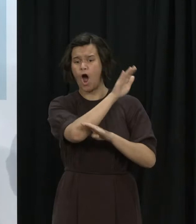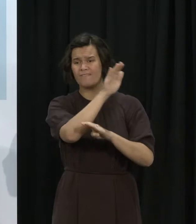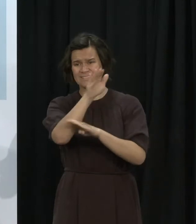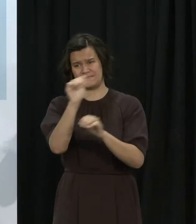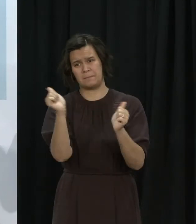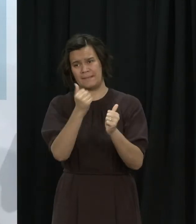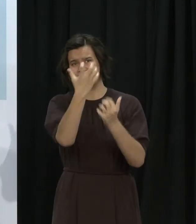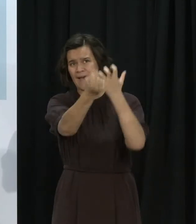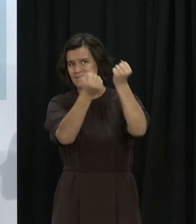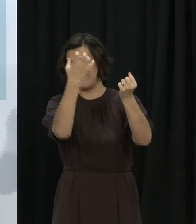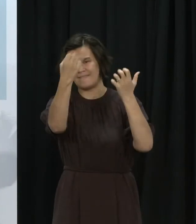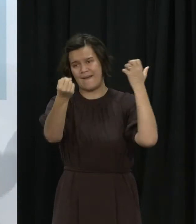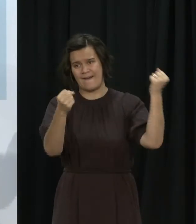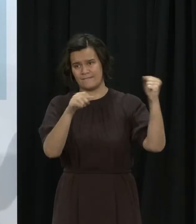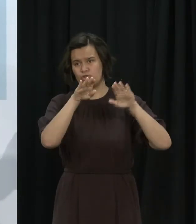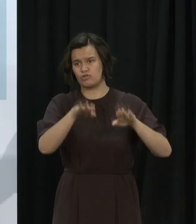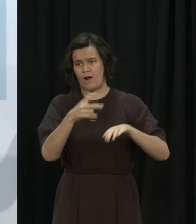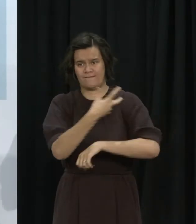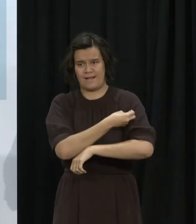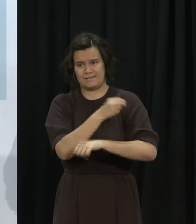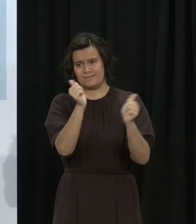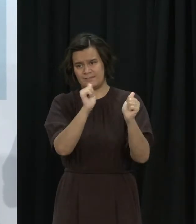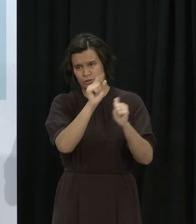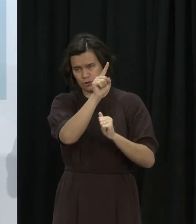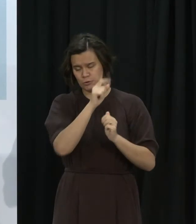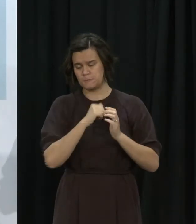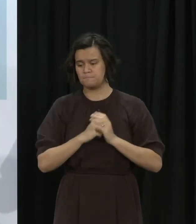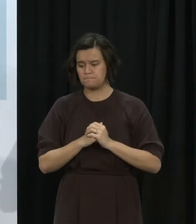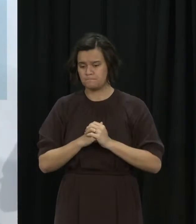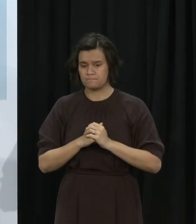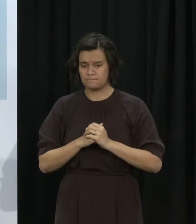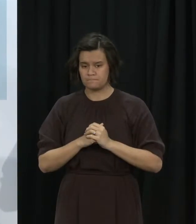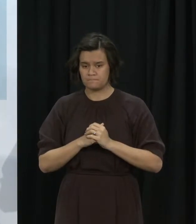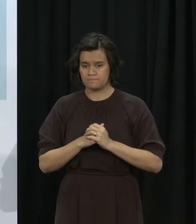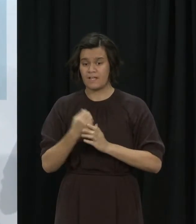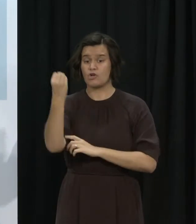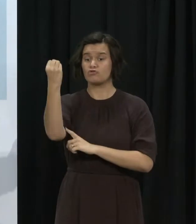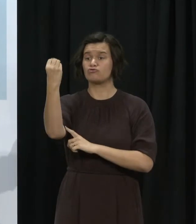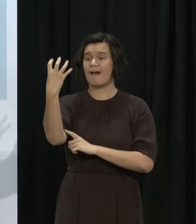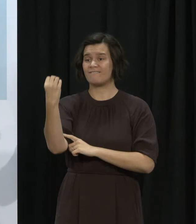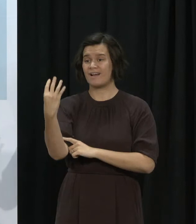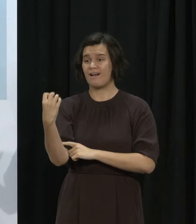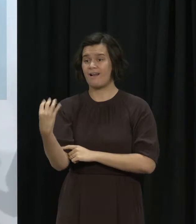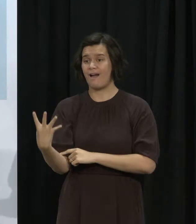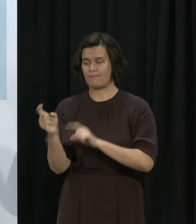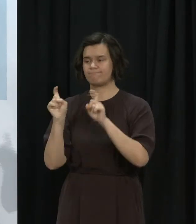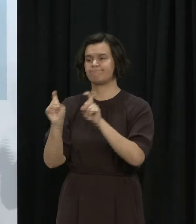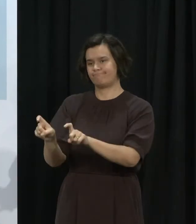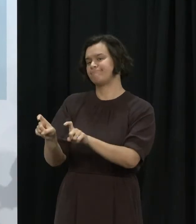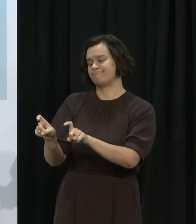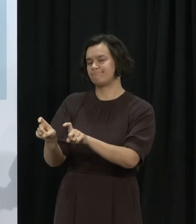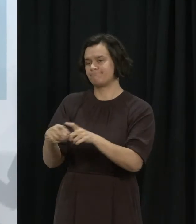reanga ka hiahia au ki te tohu